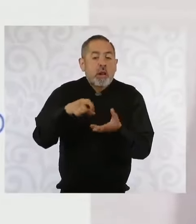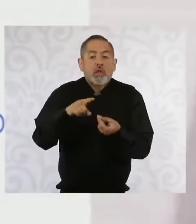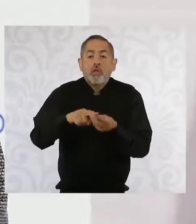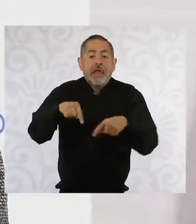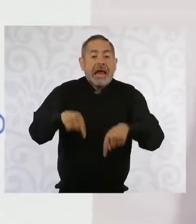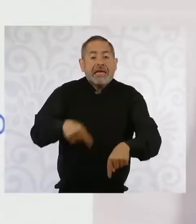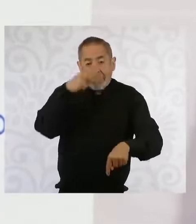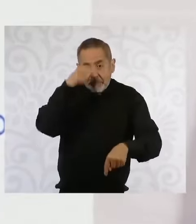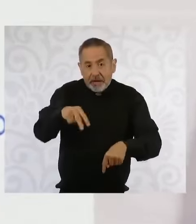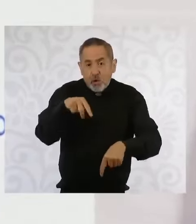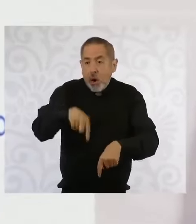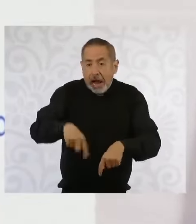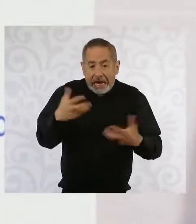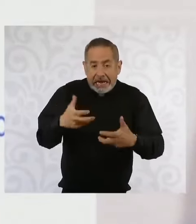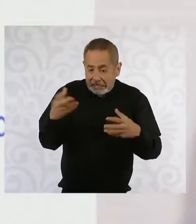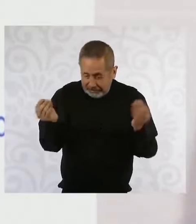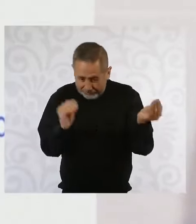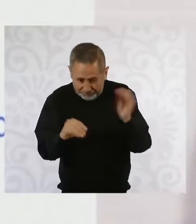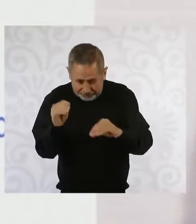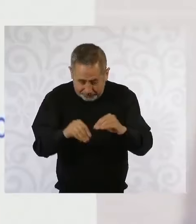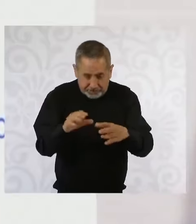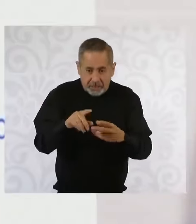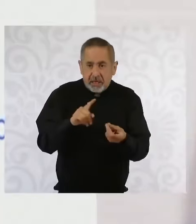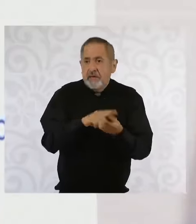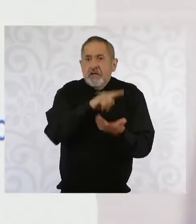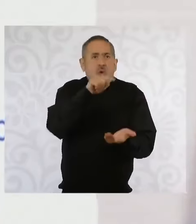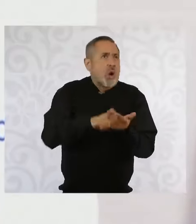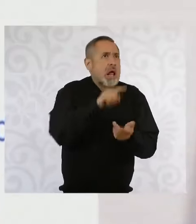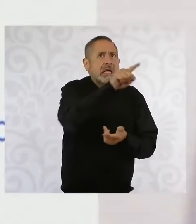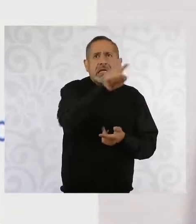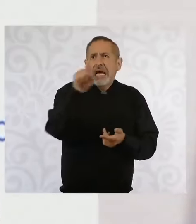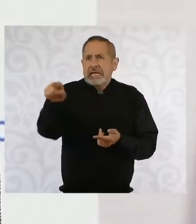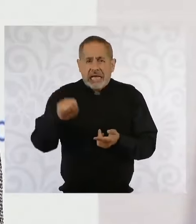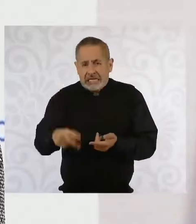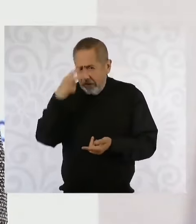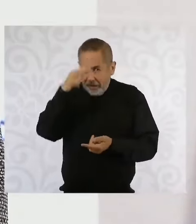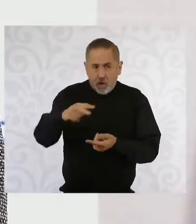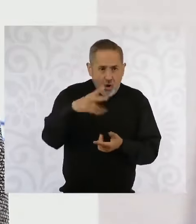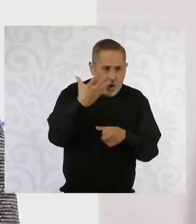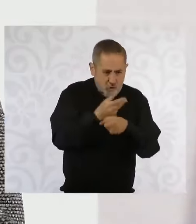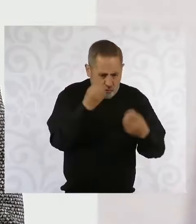se pueden armar en distintos lugares ese es uno de los objetivos porque llevar un auto